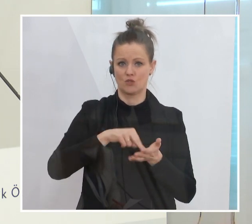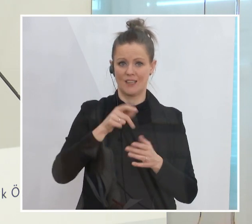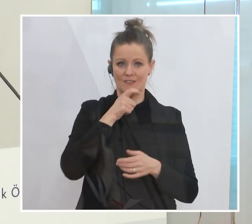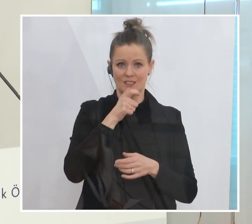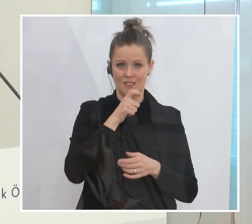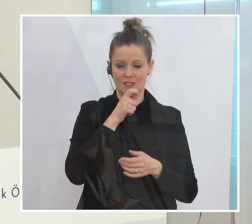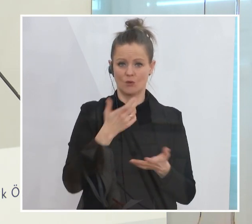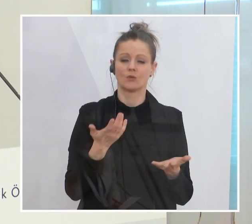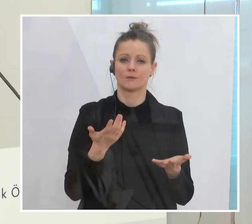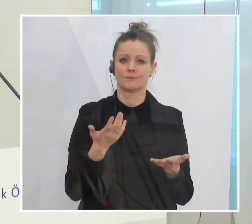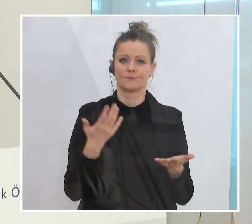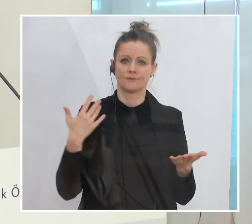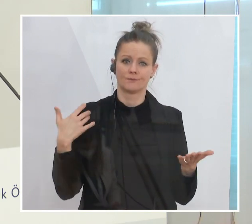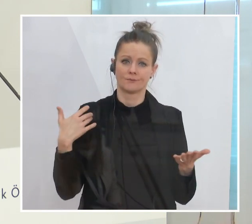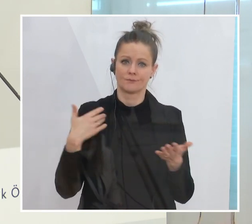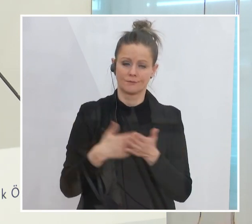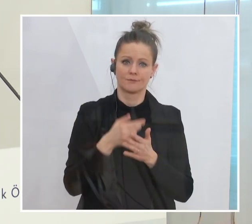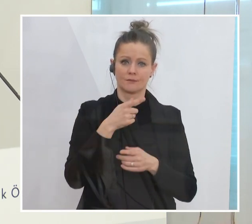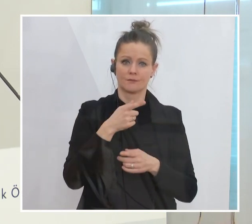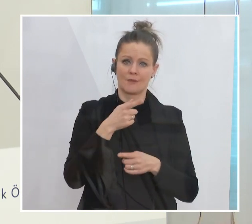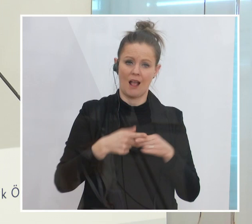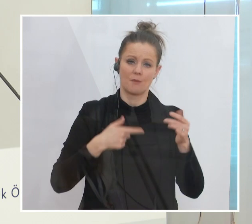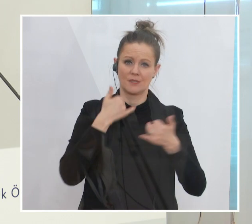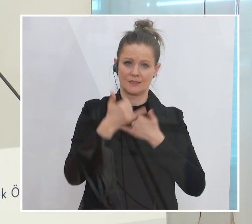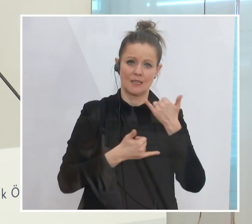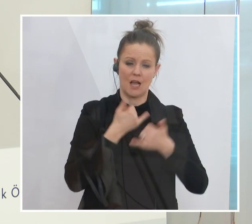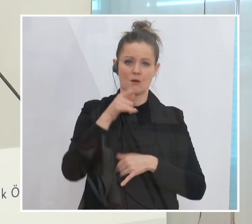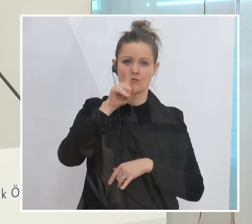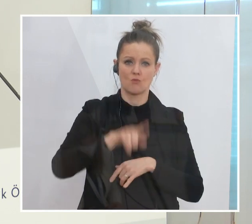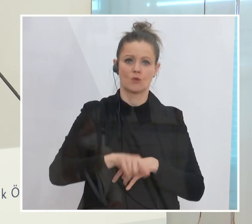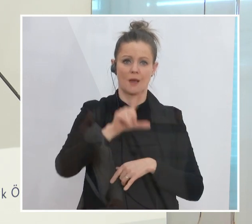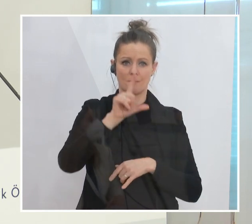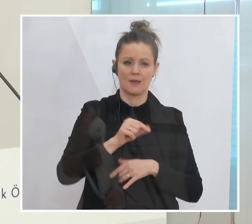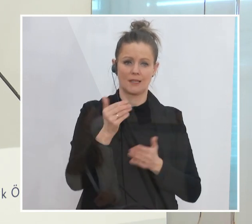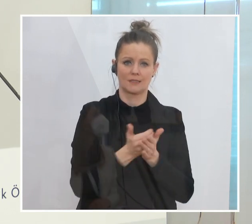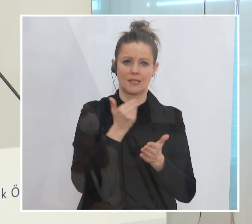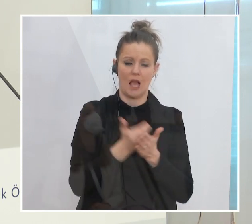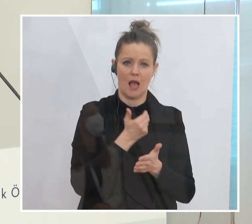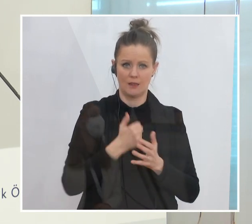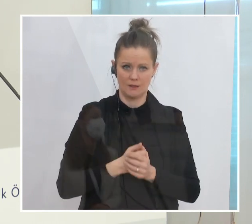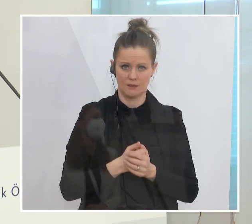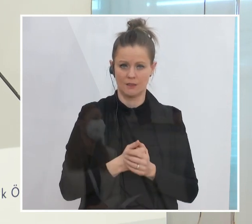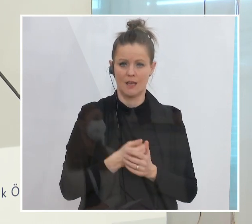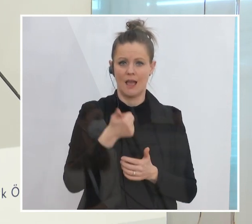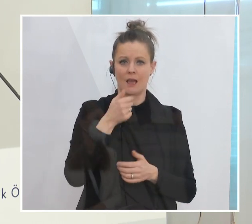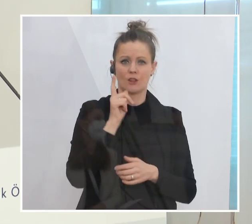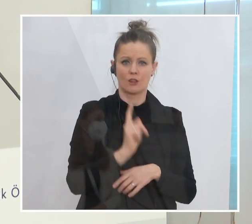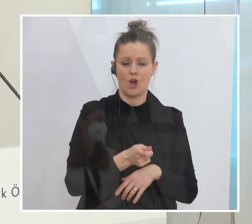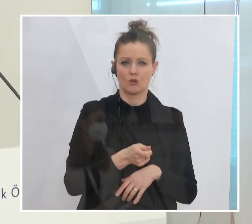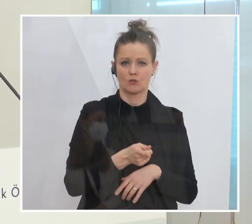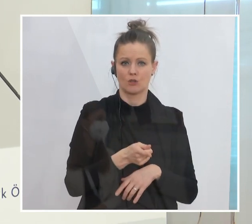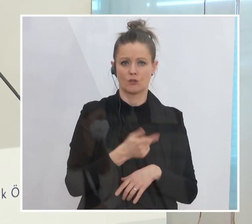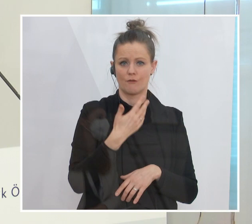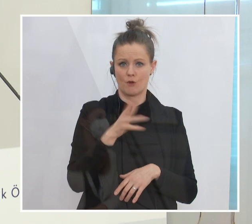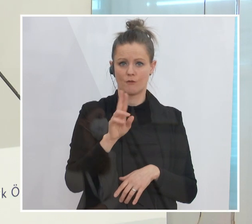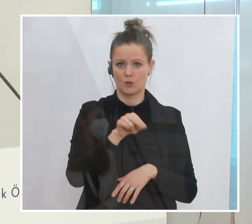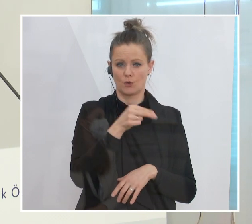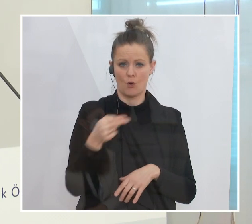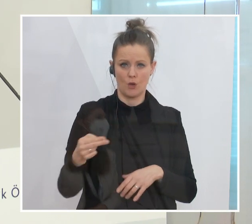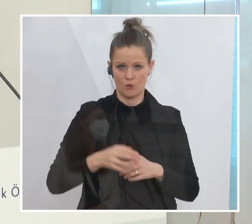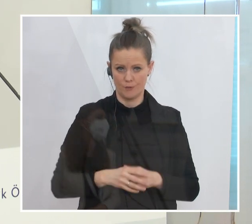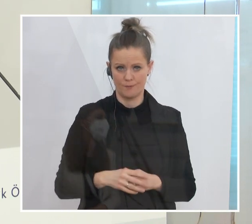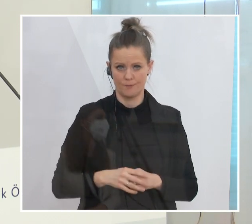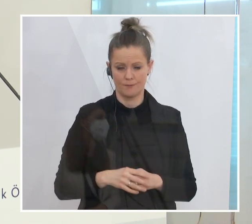von einem halben Jahr mit einem monatlichen Mindesteinkommen von 1.500 €. Generell sind ja